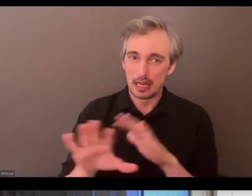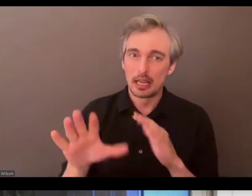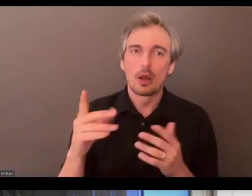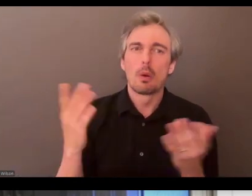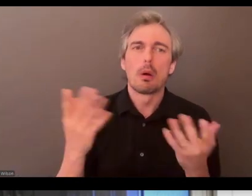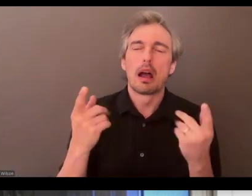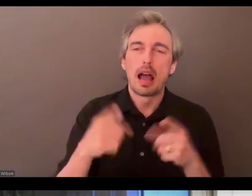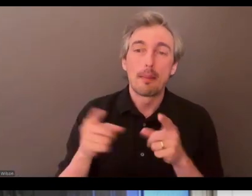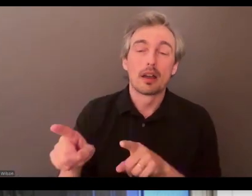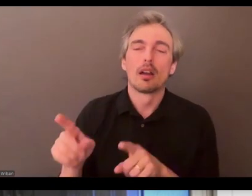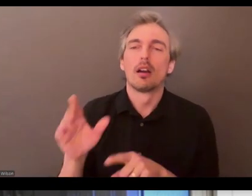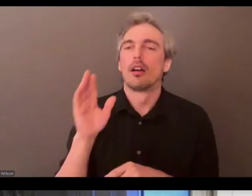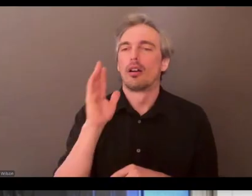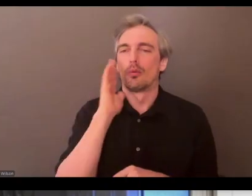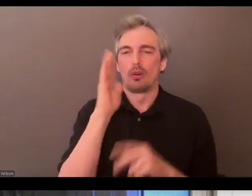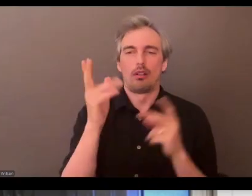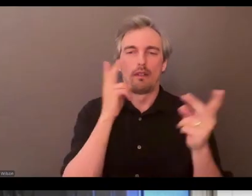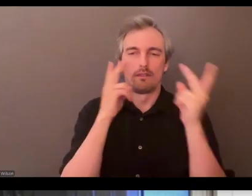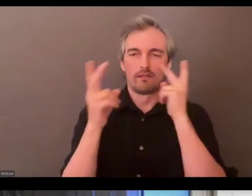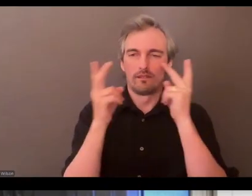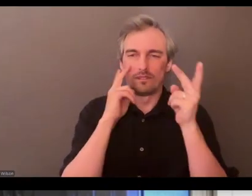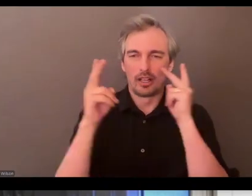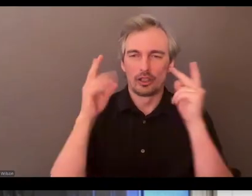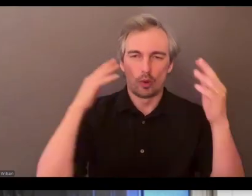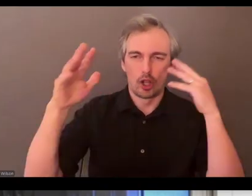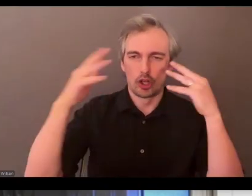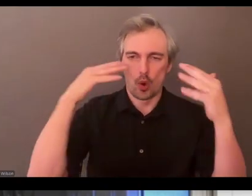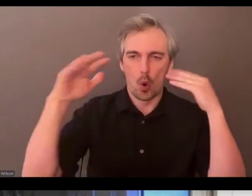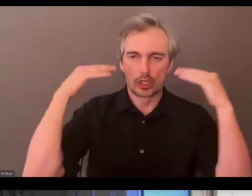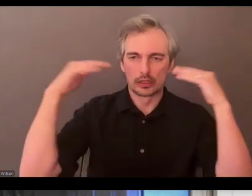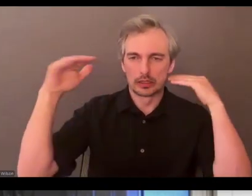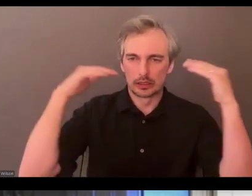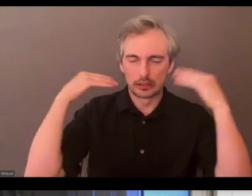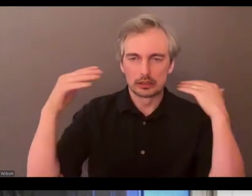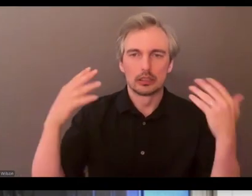あまりにも多くの要素が本当のスト ーリ ーを隠してしまうのです。